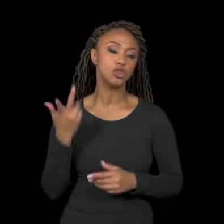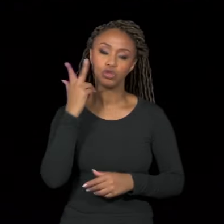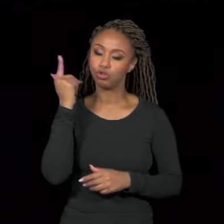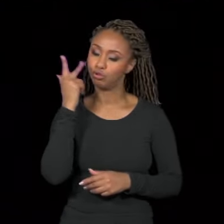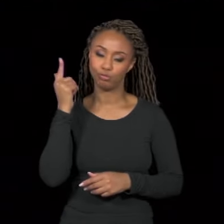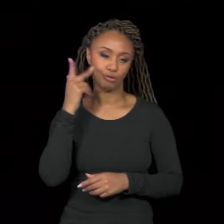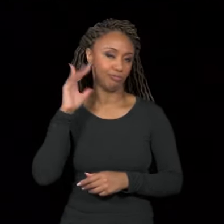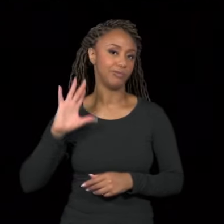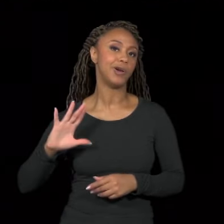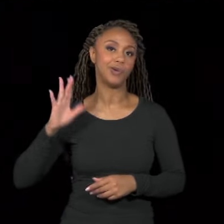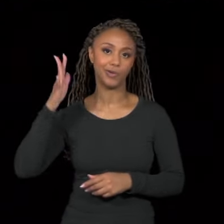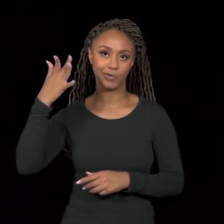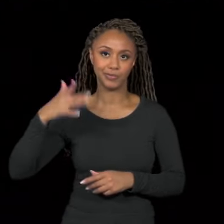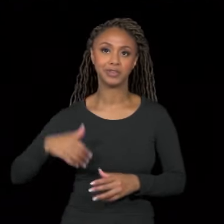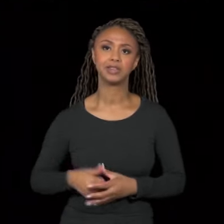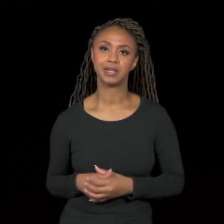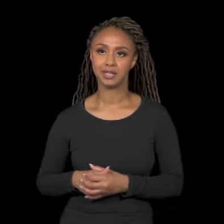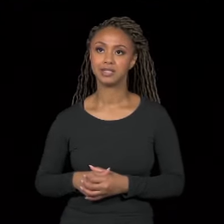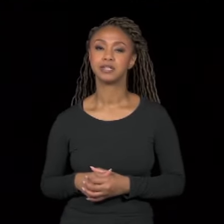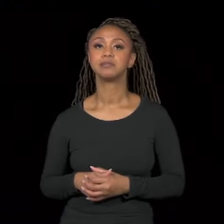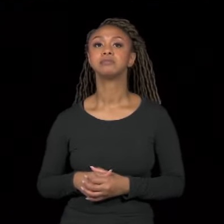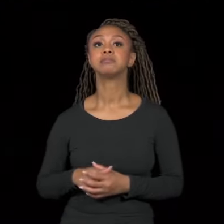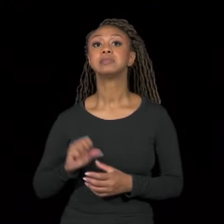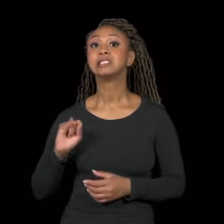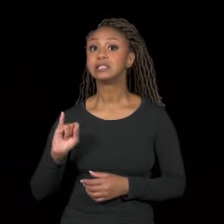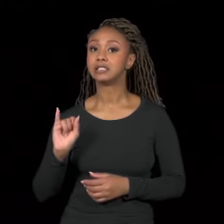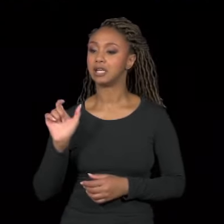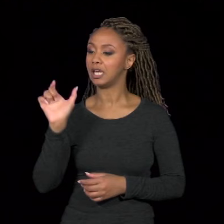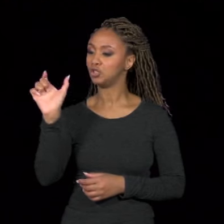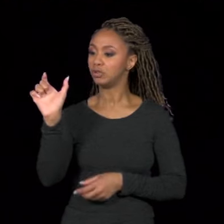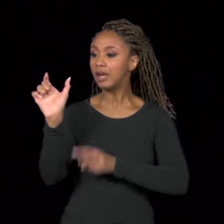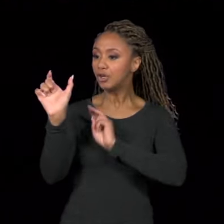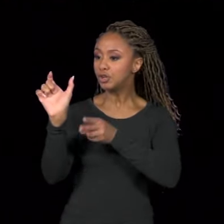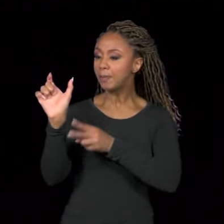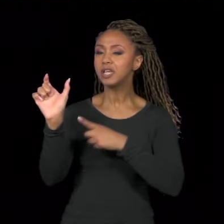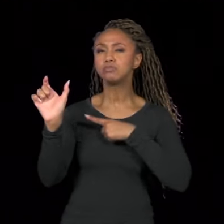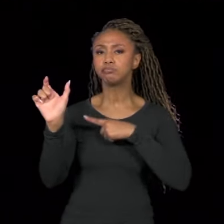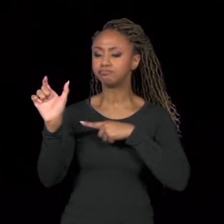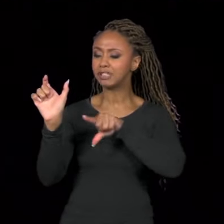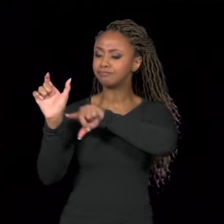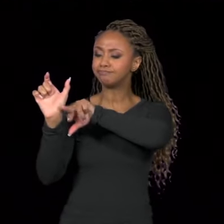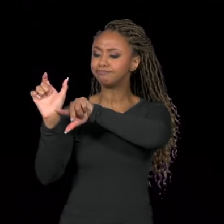NÉ, QUANDO A GENTE TEM UM RELACIONAMENTO QUE ACONTECE DENTRO DO MESMO TIPO ENTIDADE.